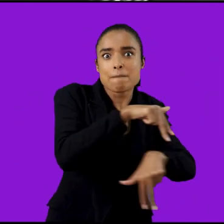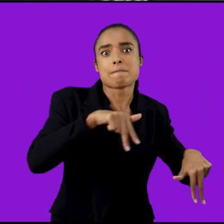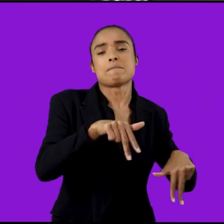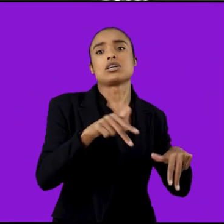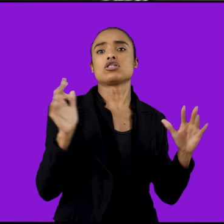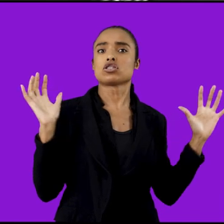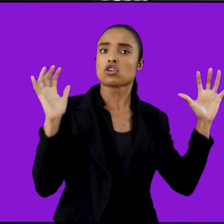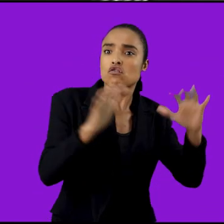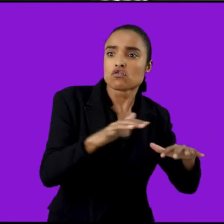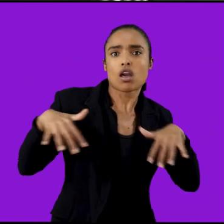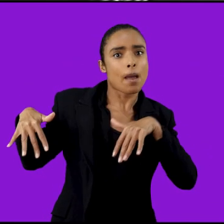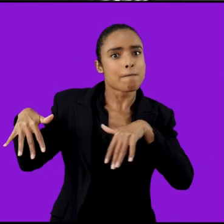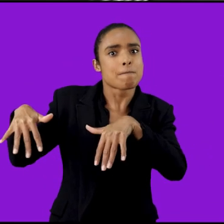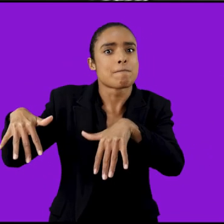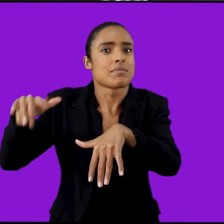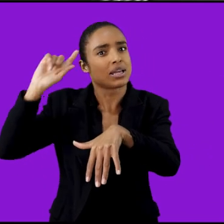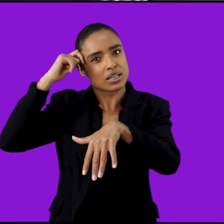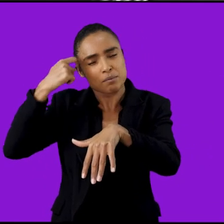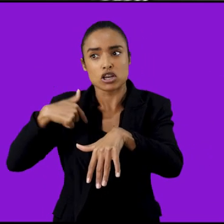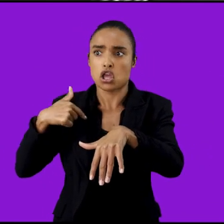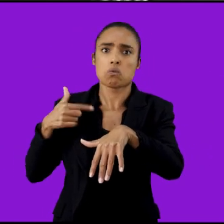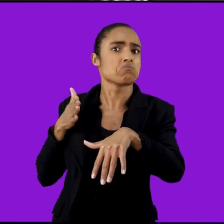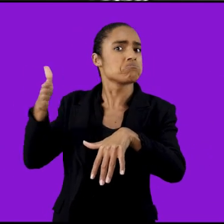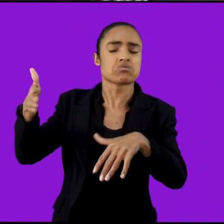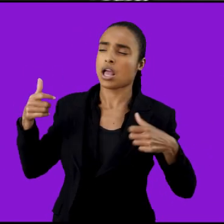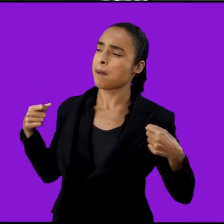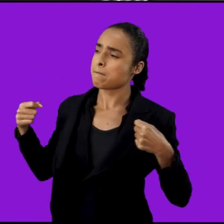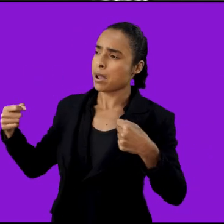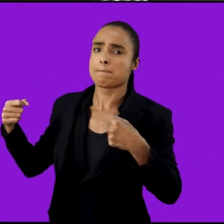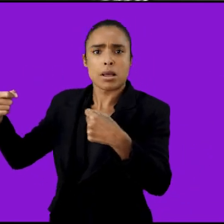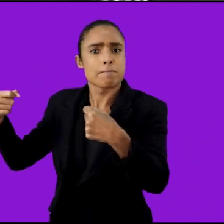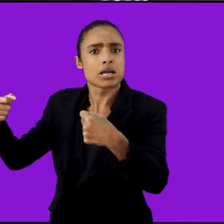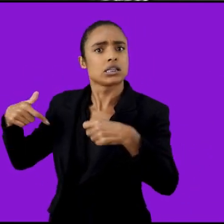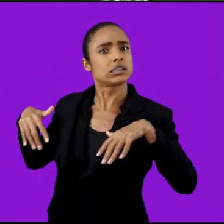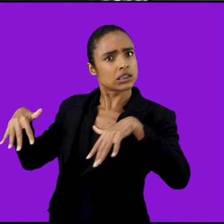do Movimento Negro. Porque eu ia pras marchas, pras reuniões, pras coisas que tinham de